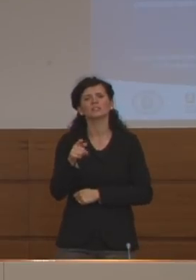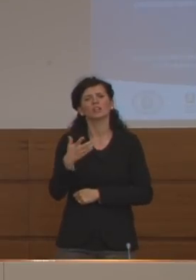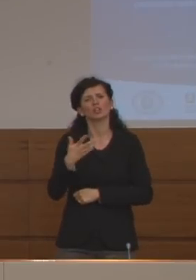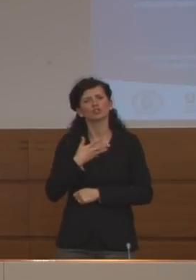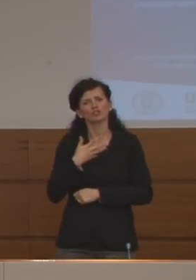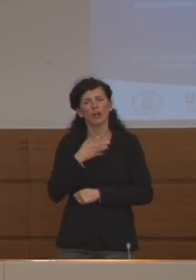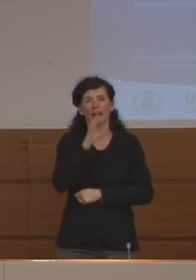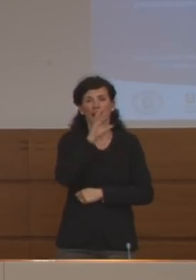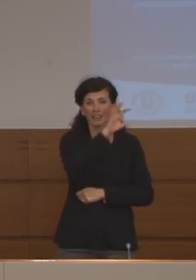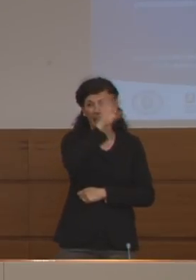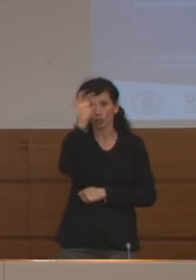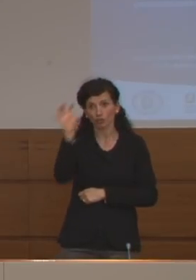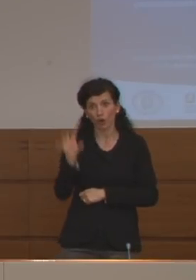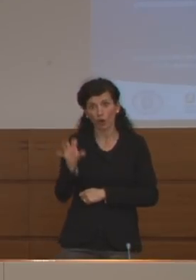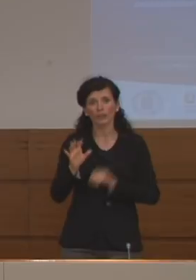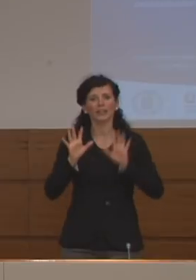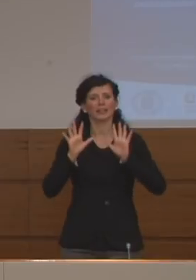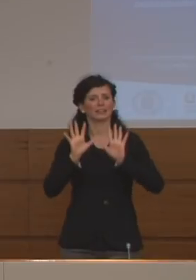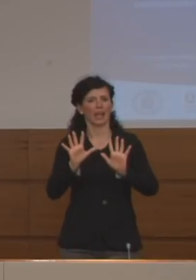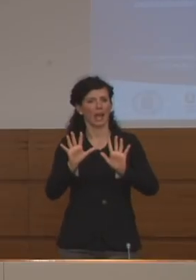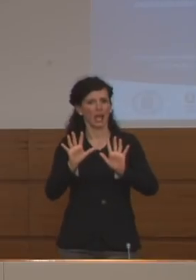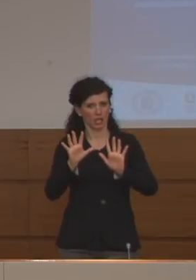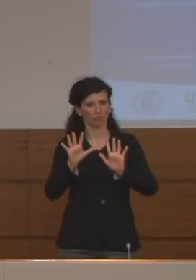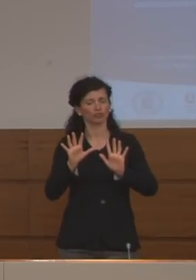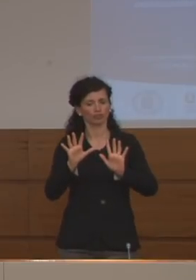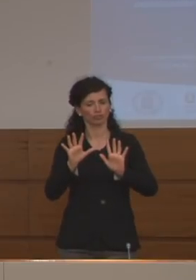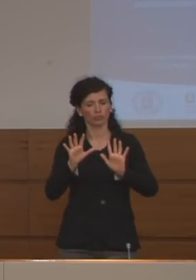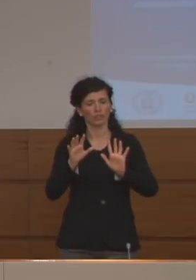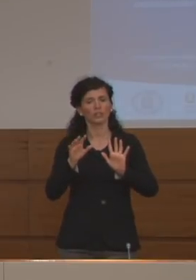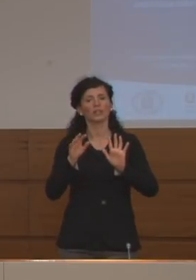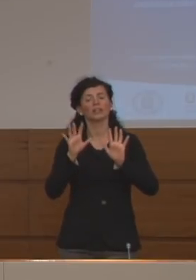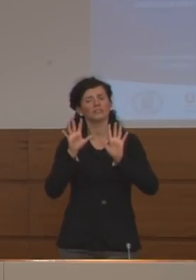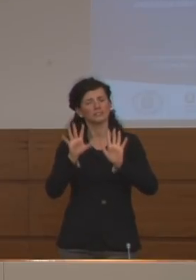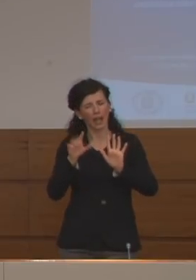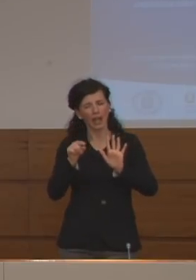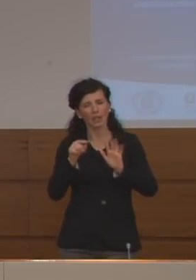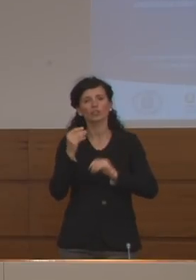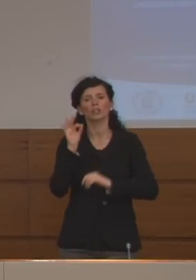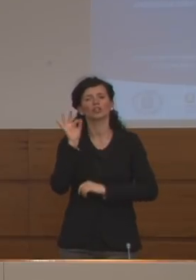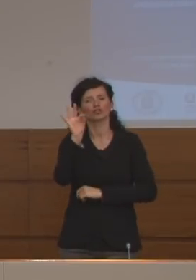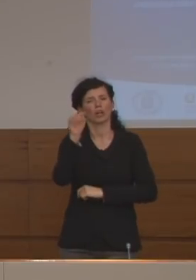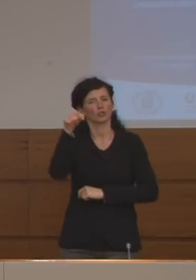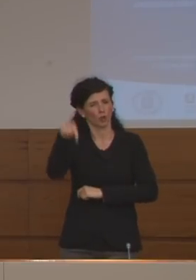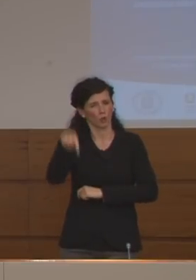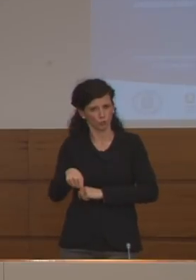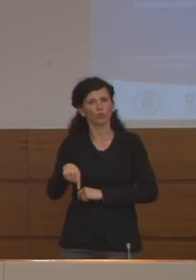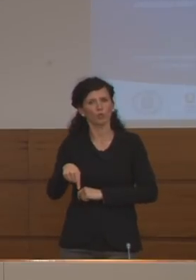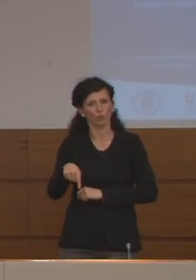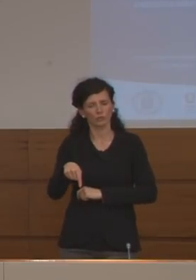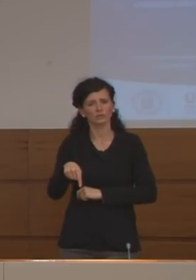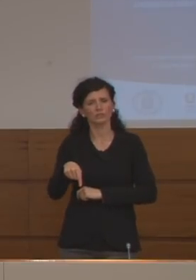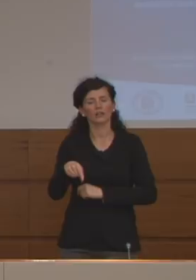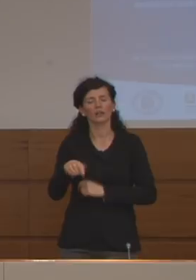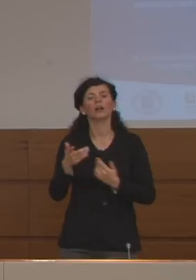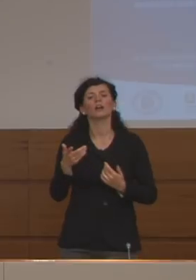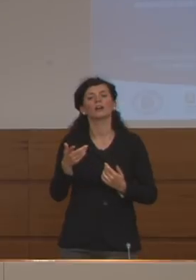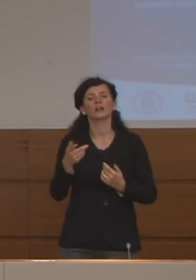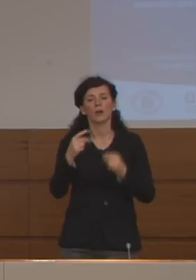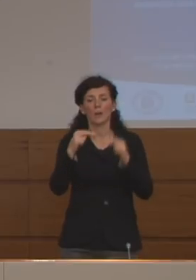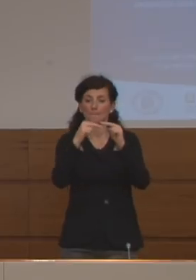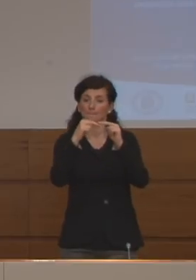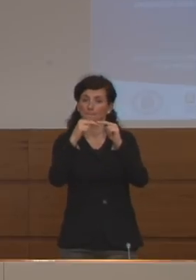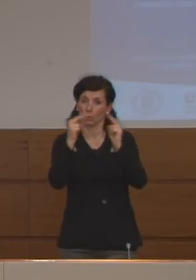principalmente localizzate al centro sud e una Provincia Autonoma, quella di